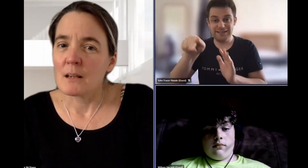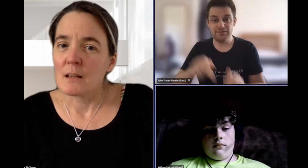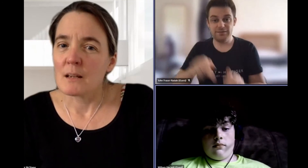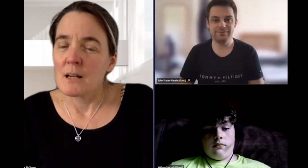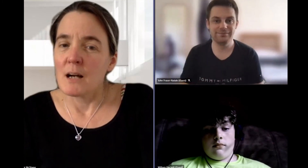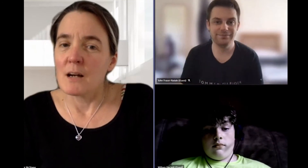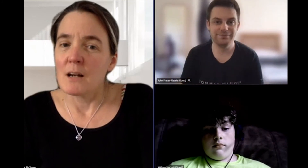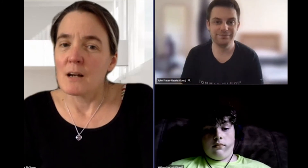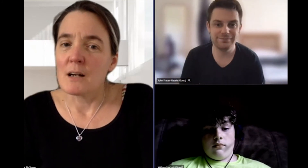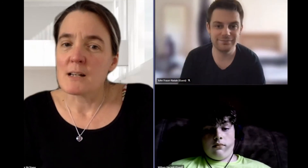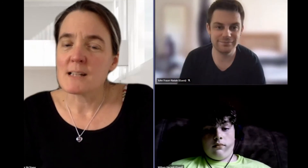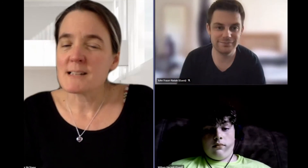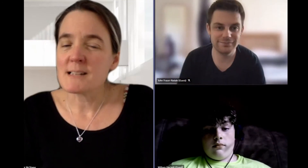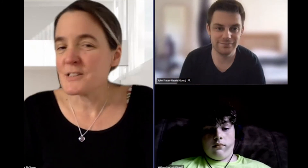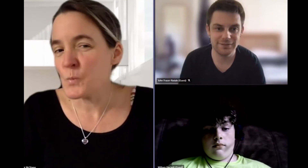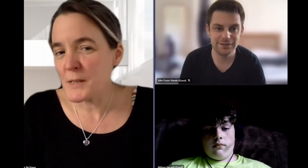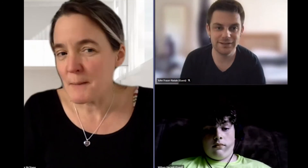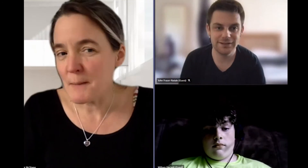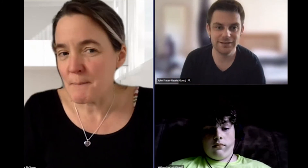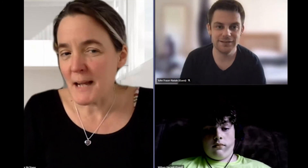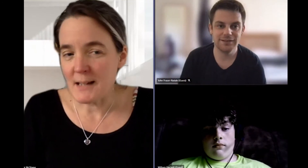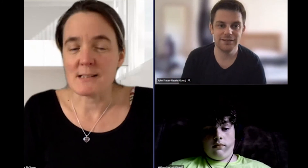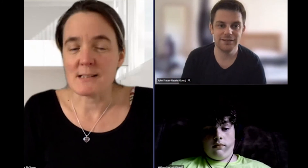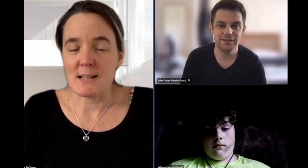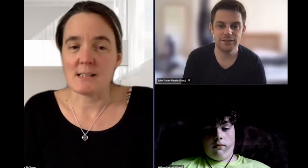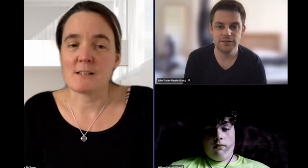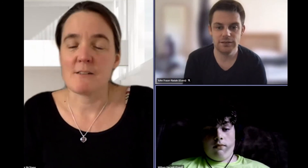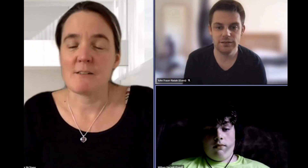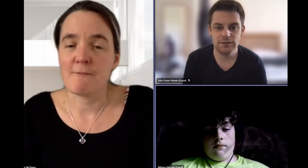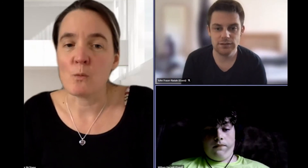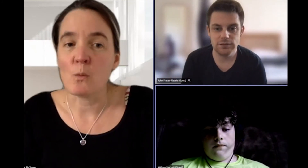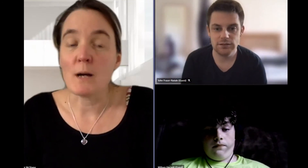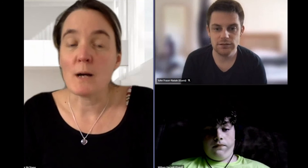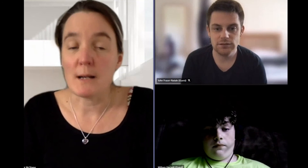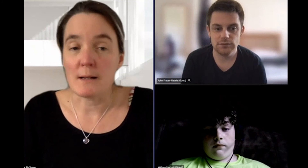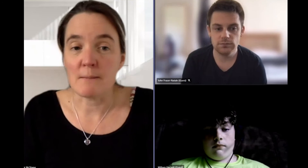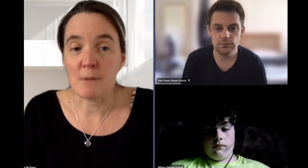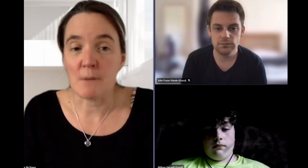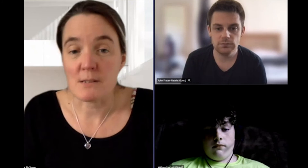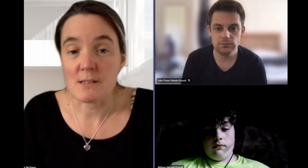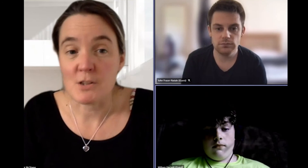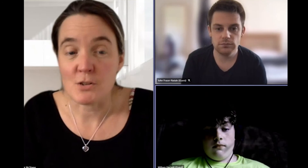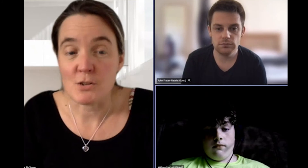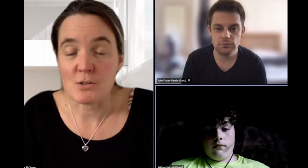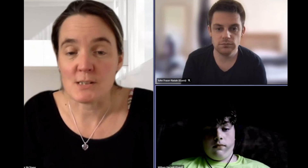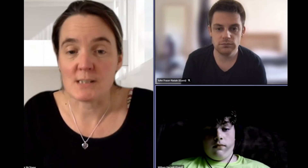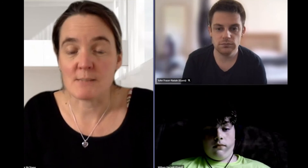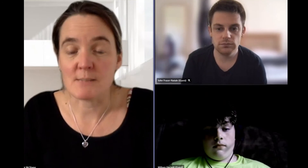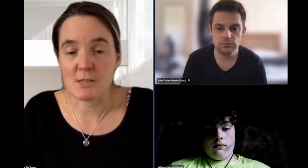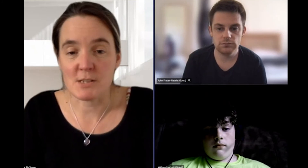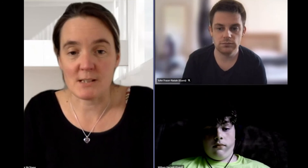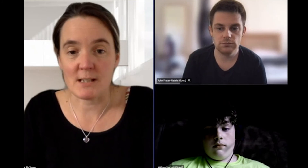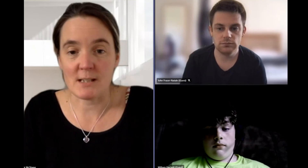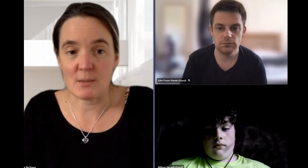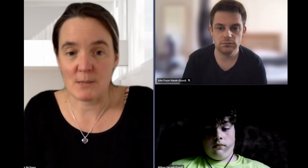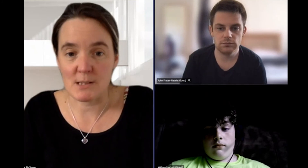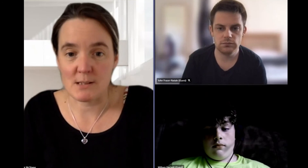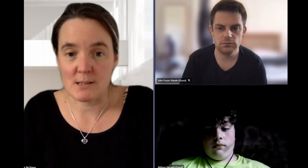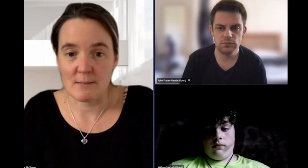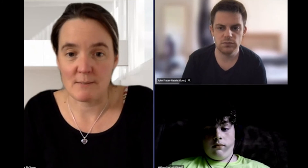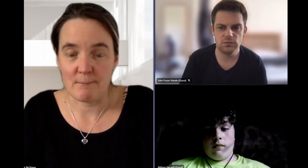a yw’n hygyrch i bobl sy’n defnyddio Iaith Arwyddion Prydain?